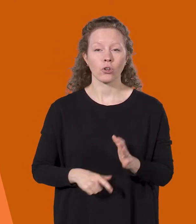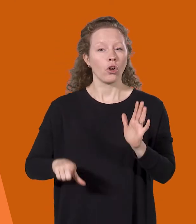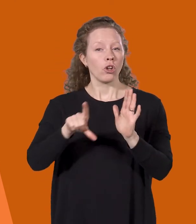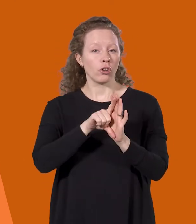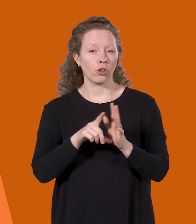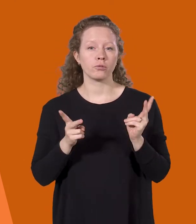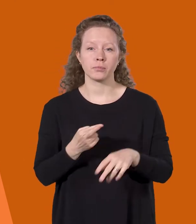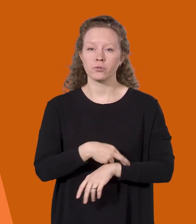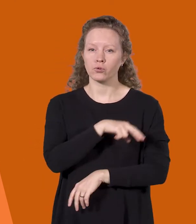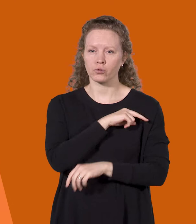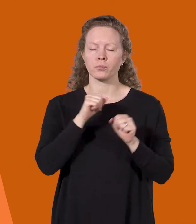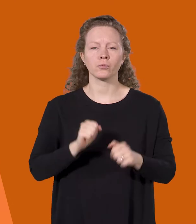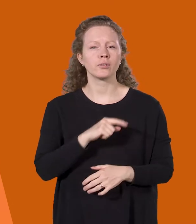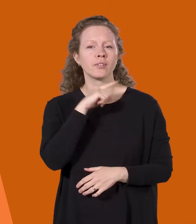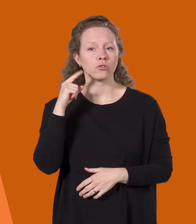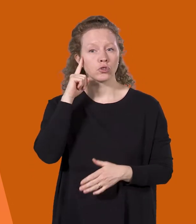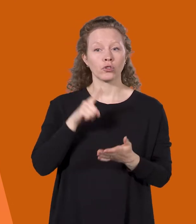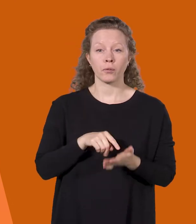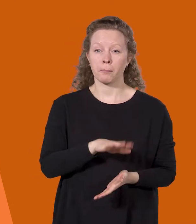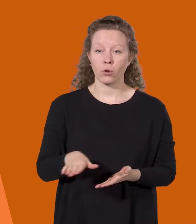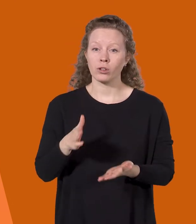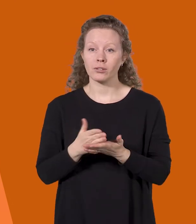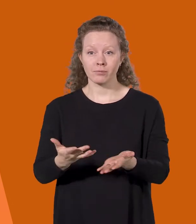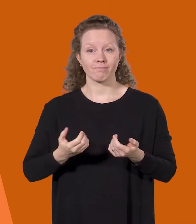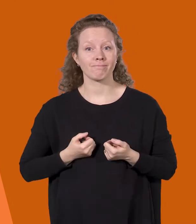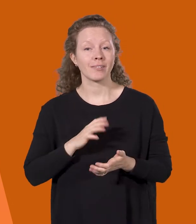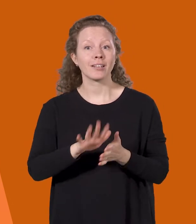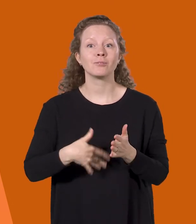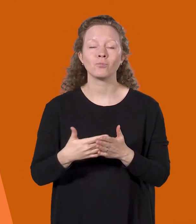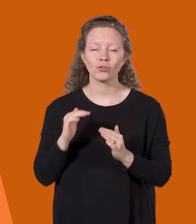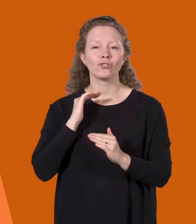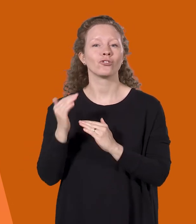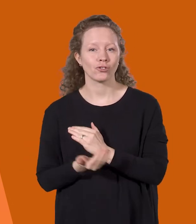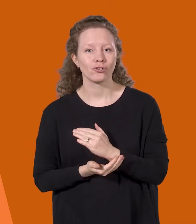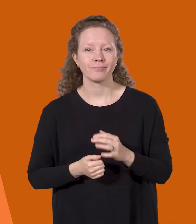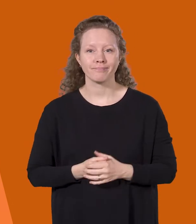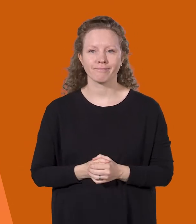Barnens rätt till teckenspråk ska tryggas med tillräcklig lagstiftning och tillräckliga resurser.